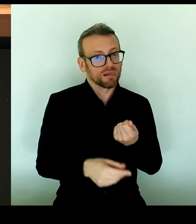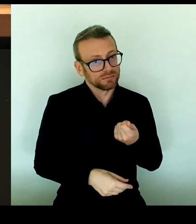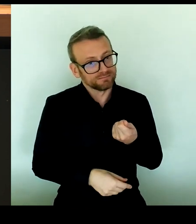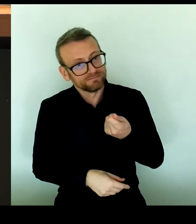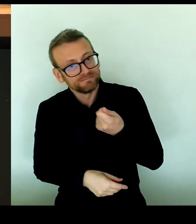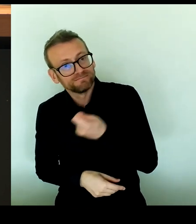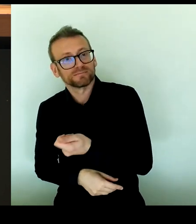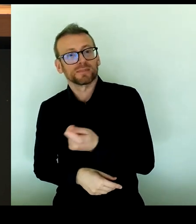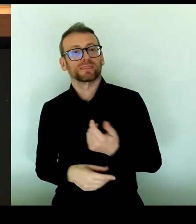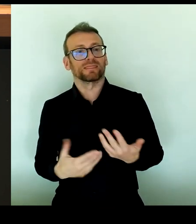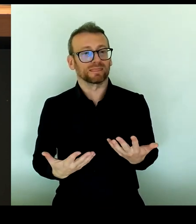Vielen Dank.